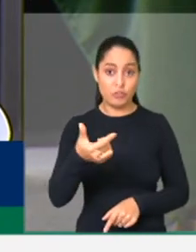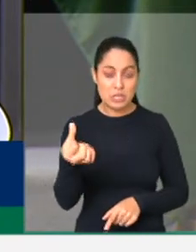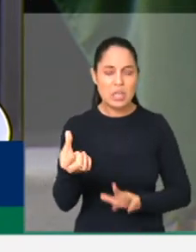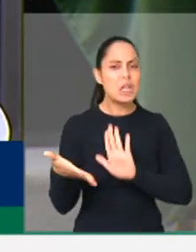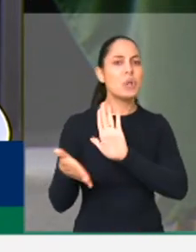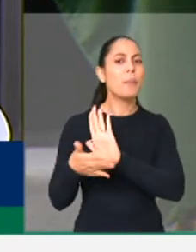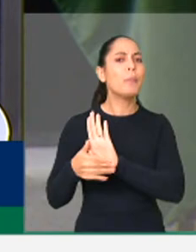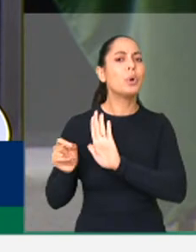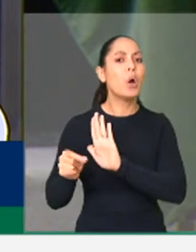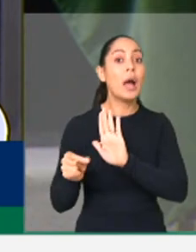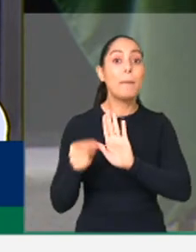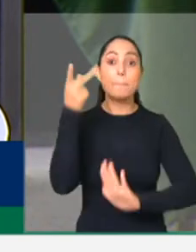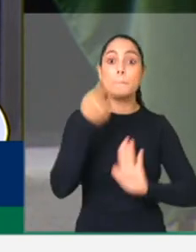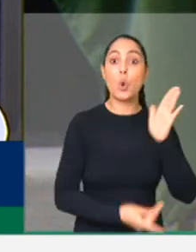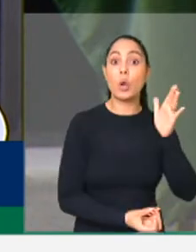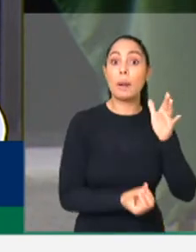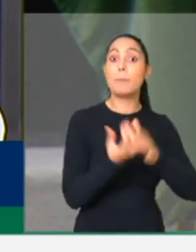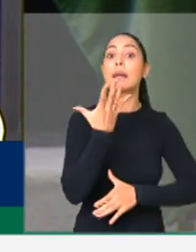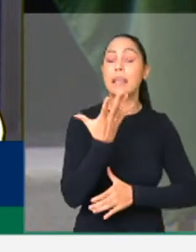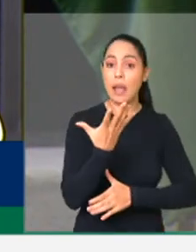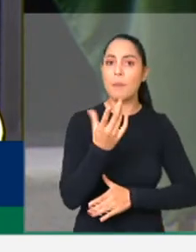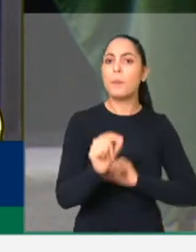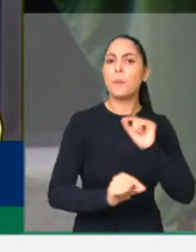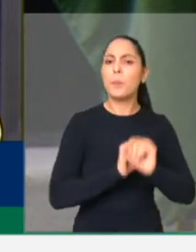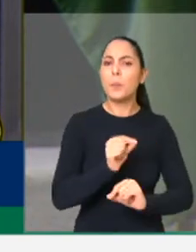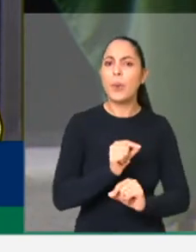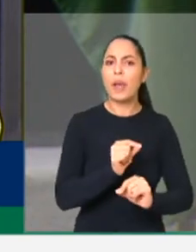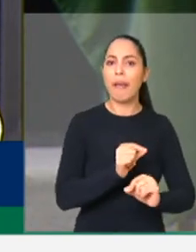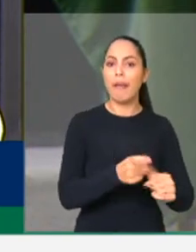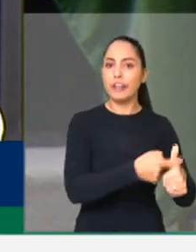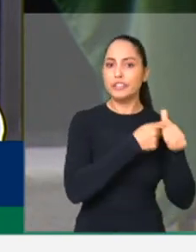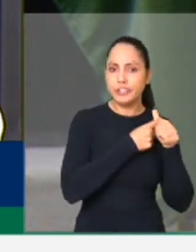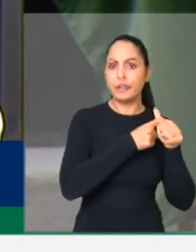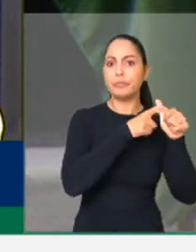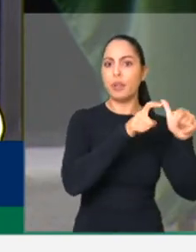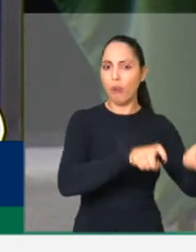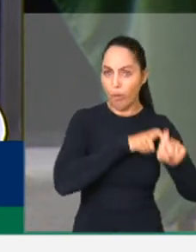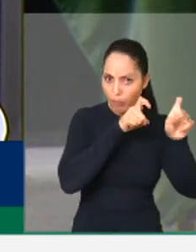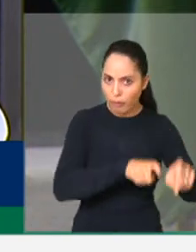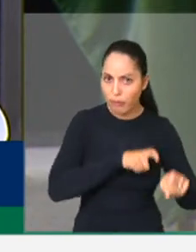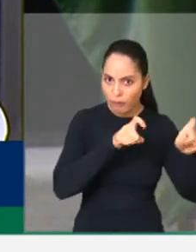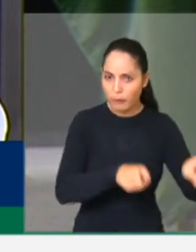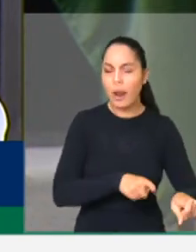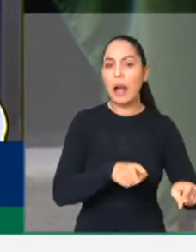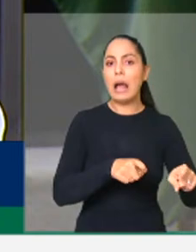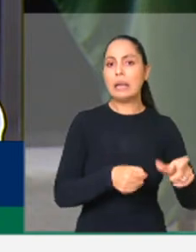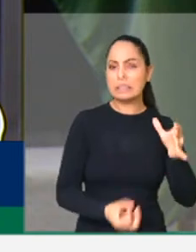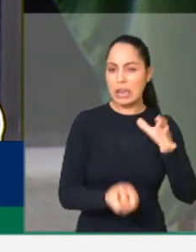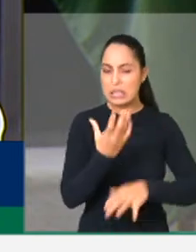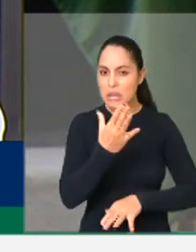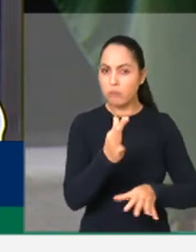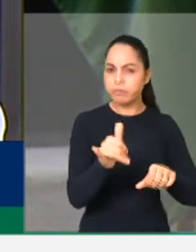CAPTAÇÃO DOS RECURSOS ACRESCIDO DO ESFORÇO DA CAPTAÇÃO PELA INSTITUIÇÃO FINANCEIRA FOR SUPERIOR A PL P. POR NÃO ESTAREM